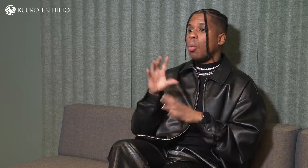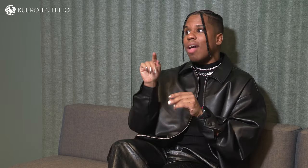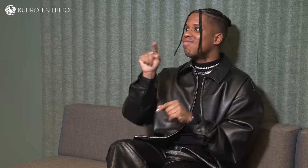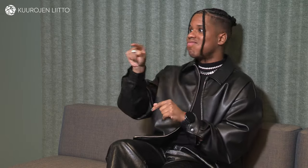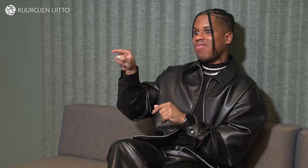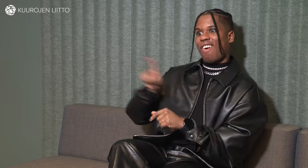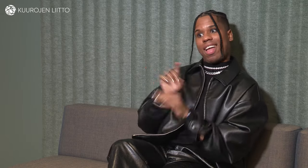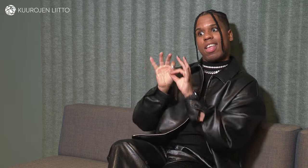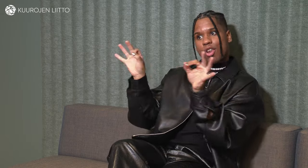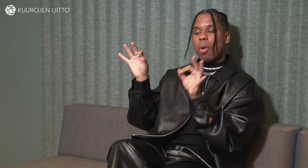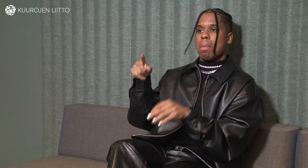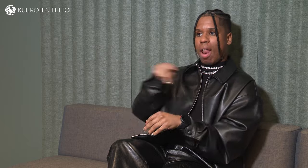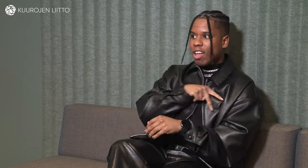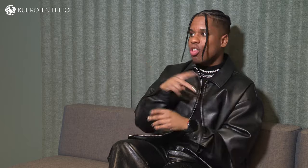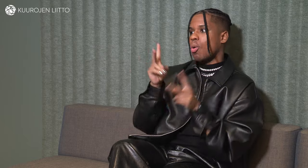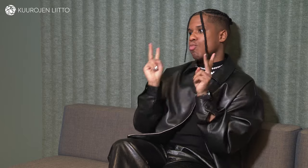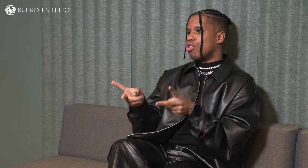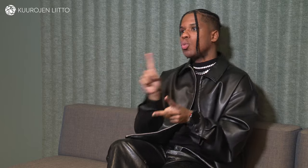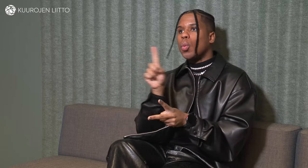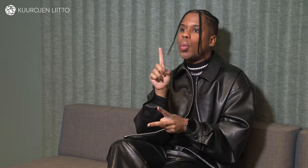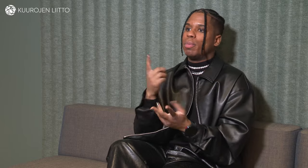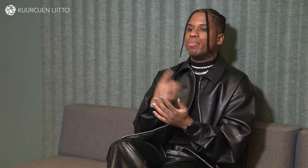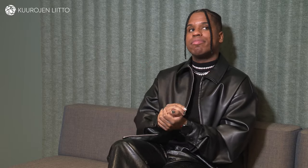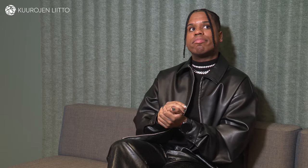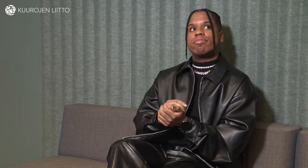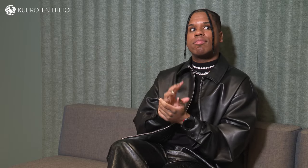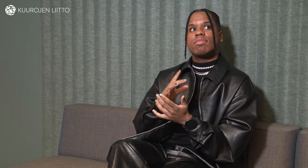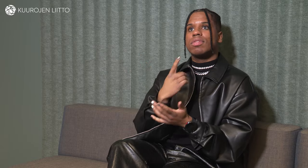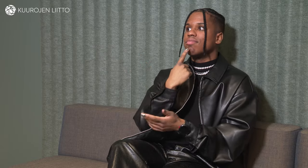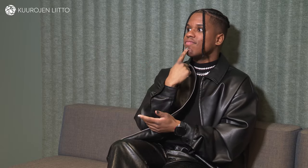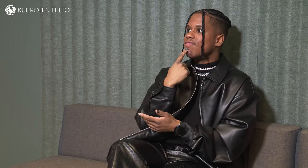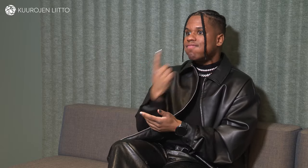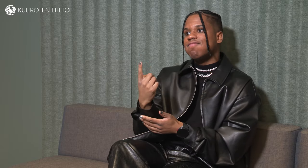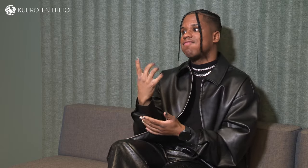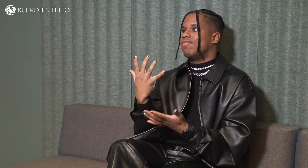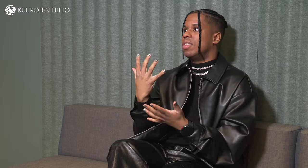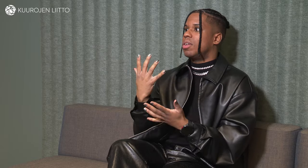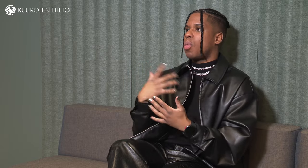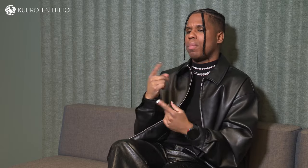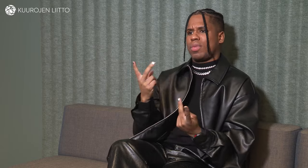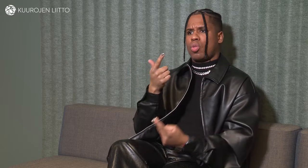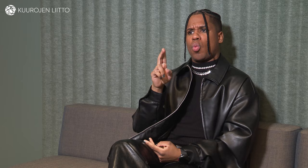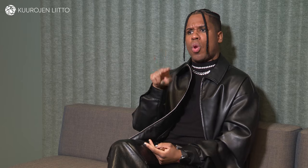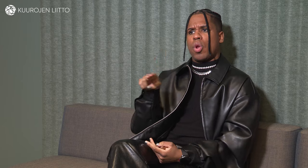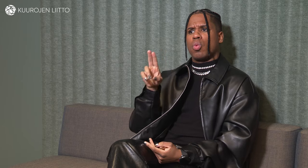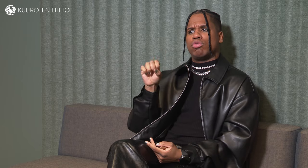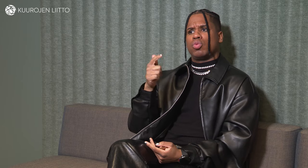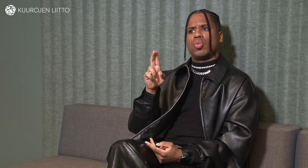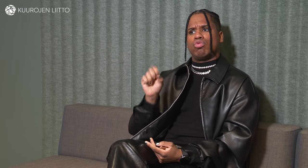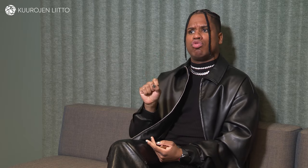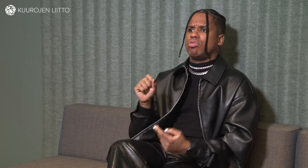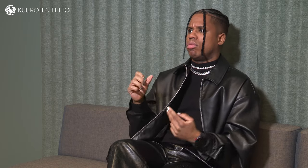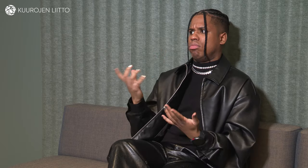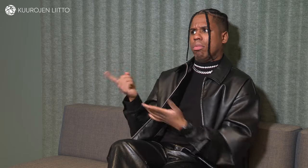On toki muitakin hienoja palkintoja ja tunnustuksia, -